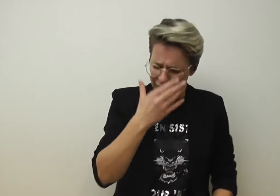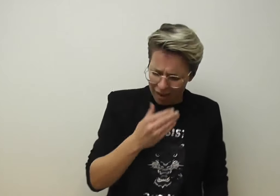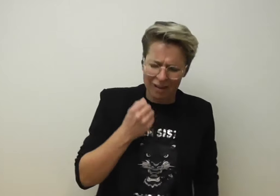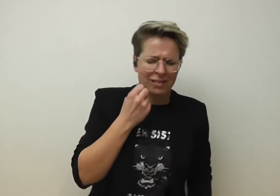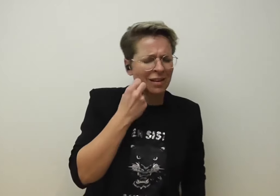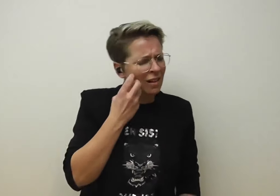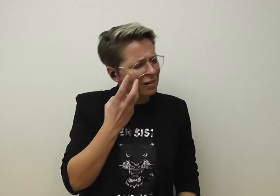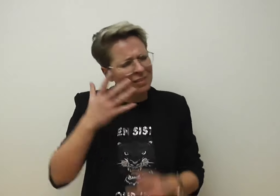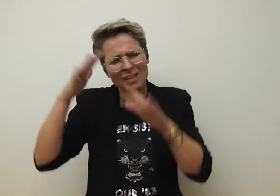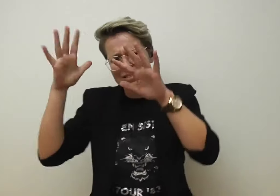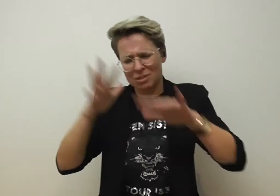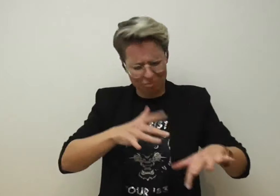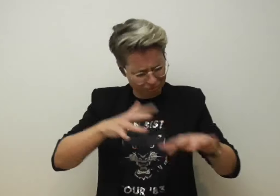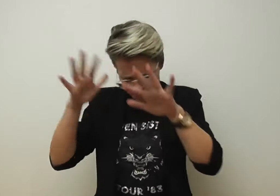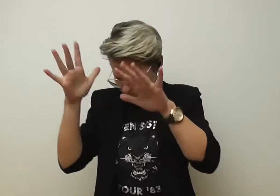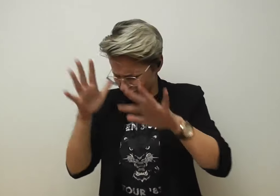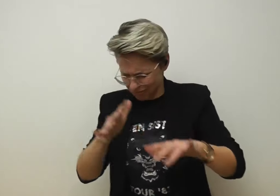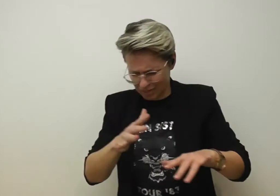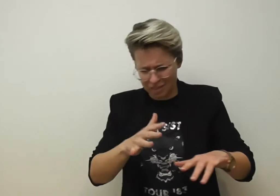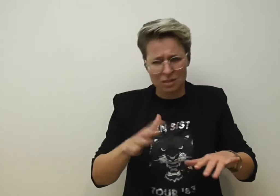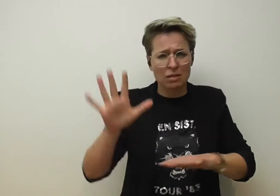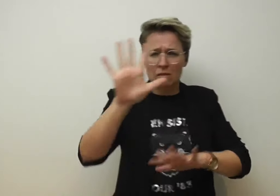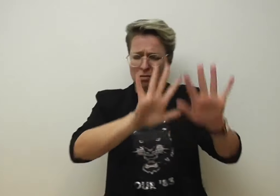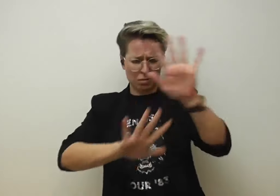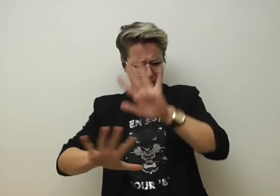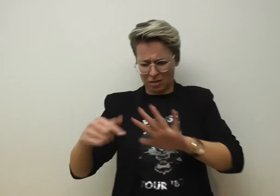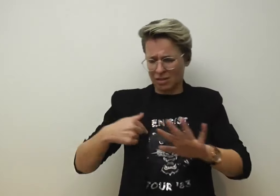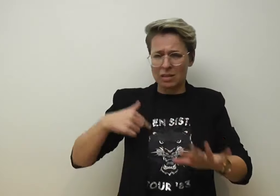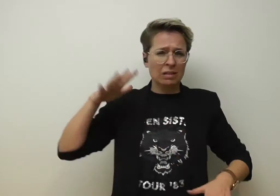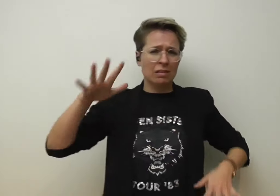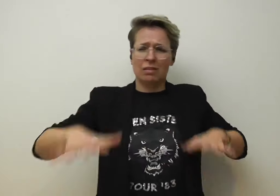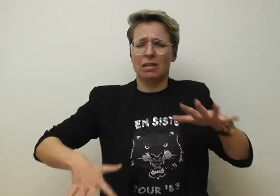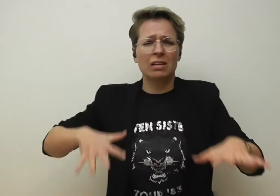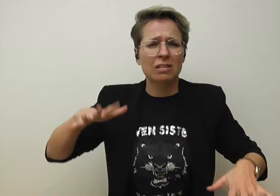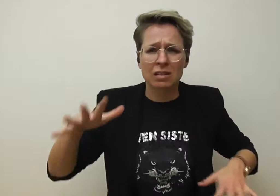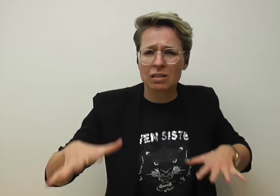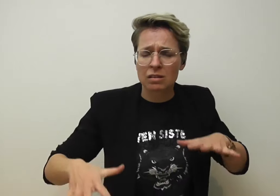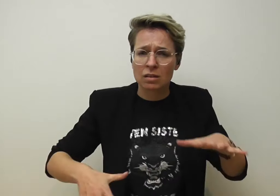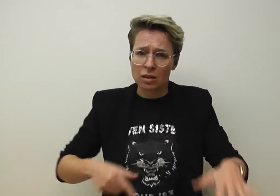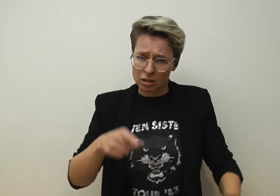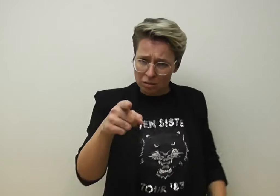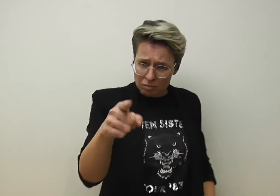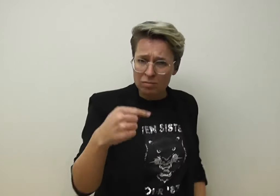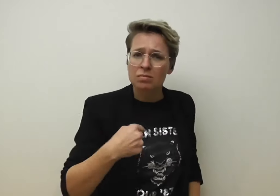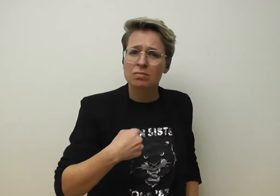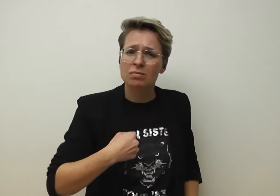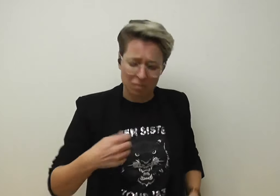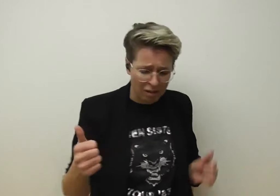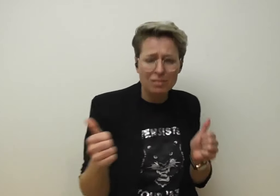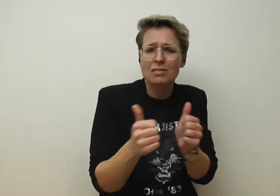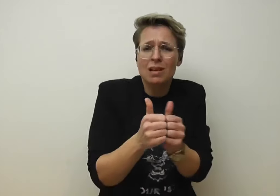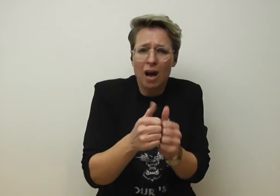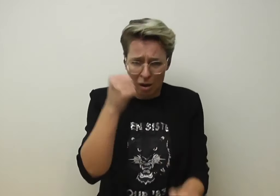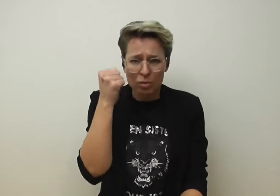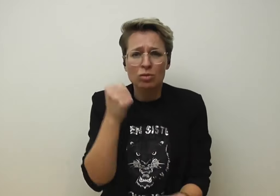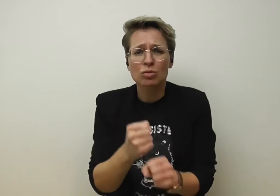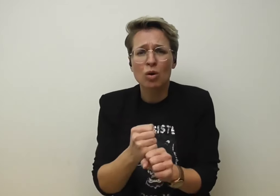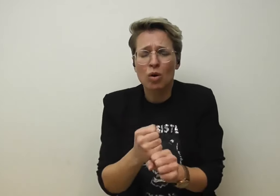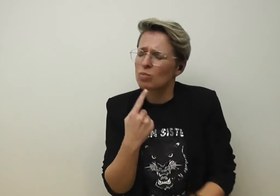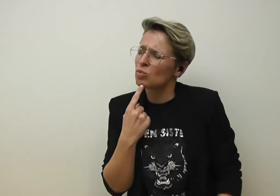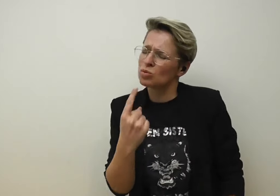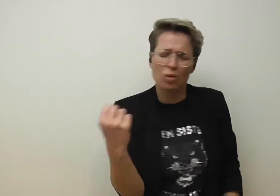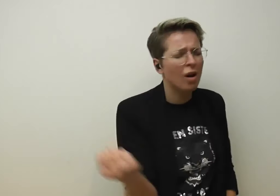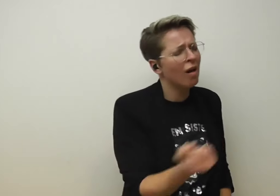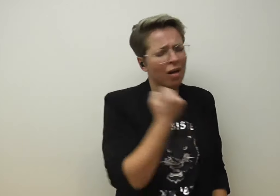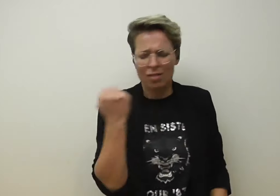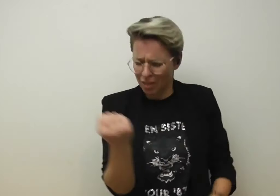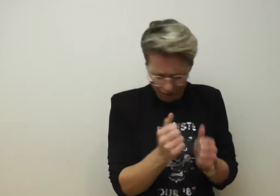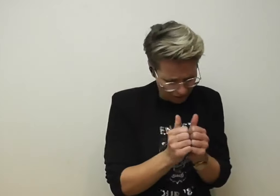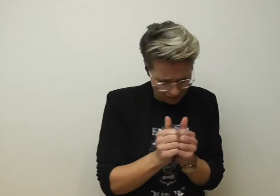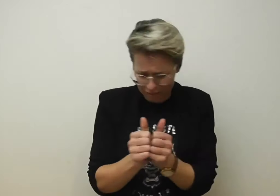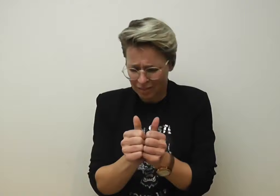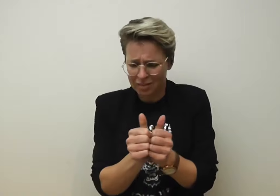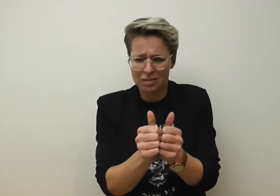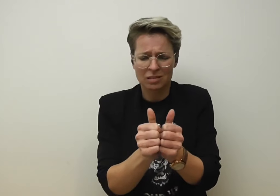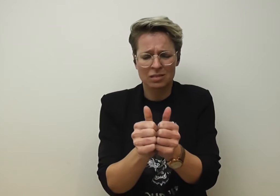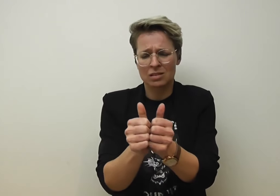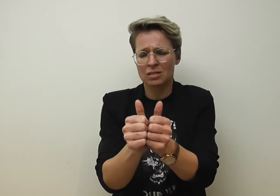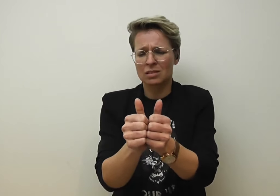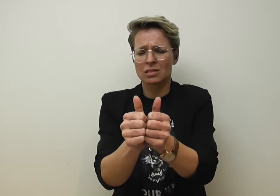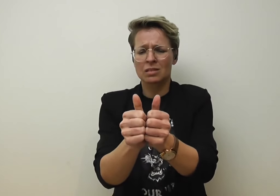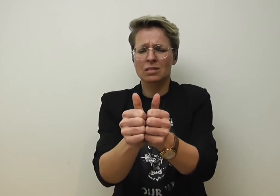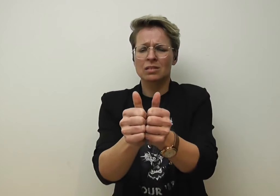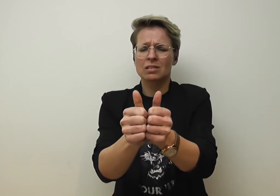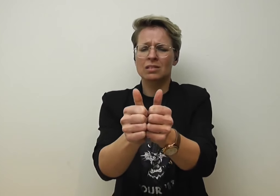Want het regent alle dagen en ik zie geen hand voor ogen Jij en ik toch samen, dat zou altijd zo zijn